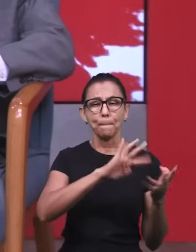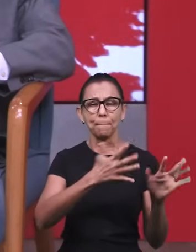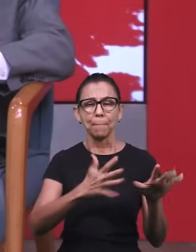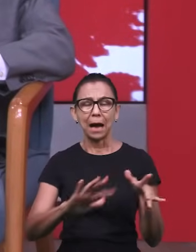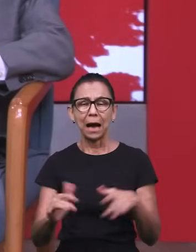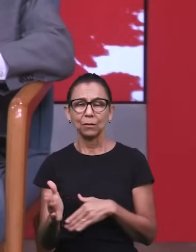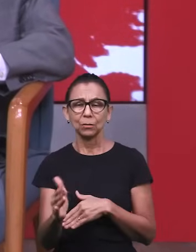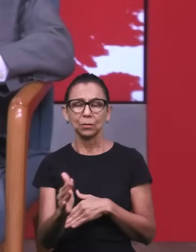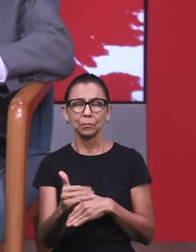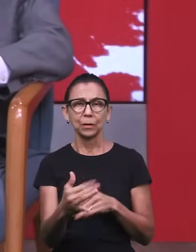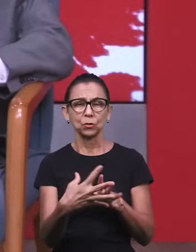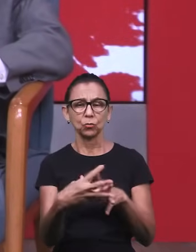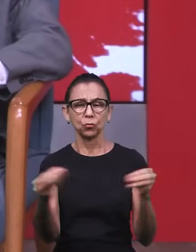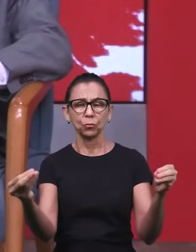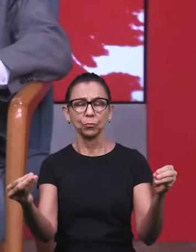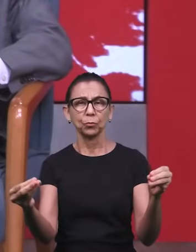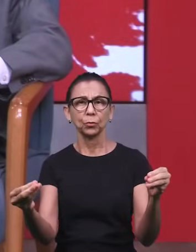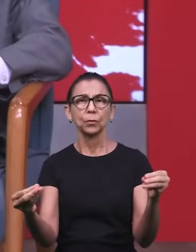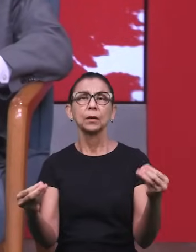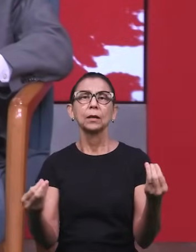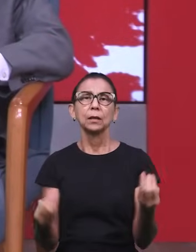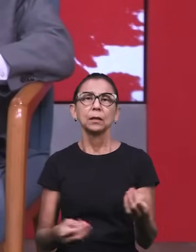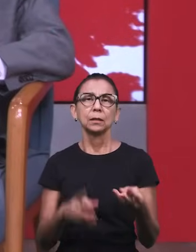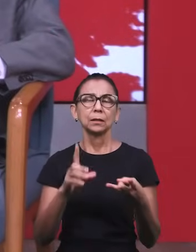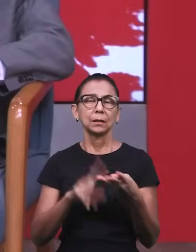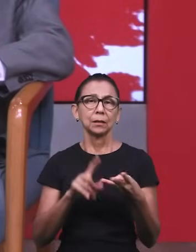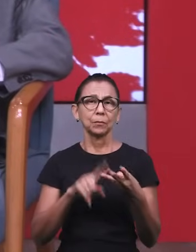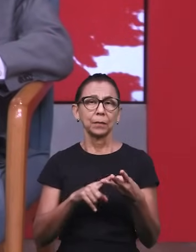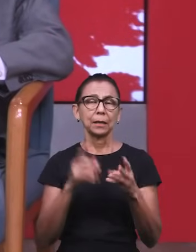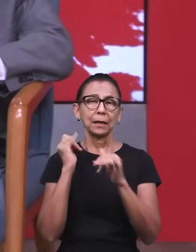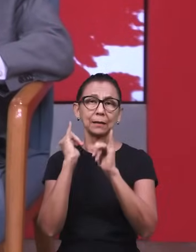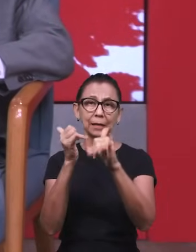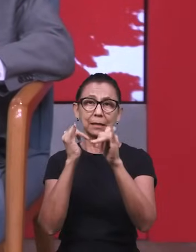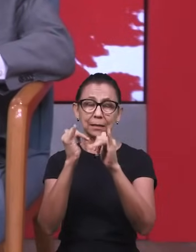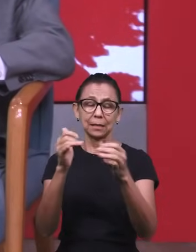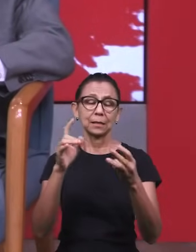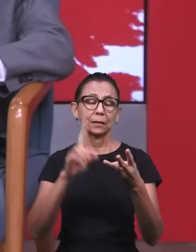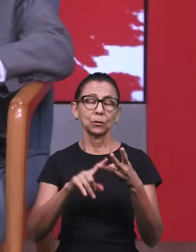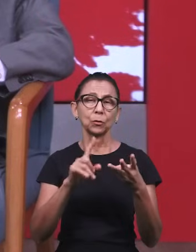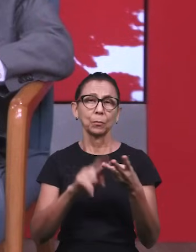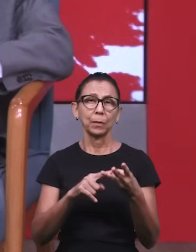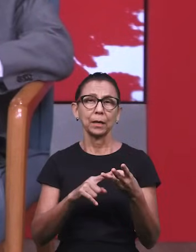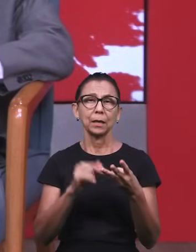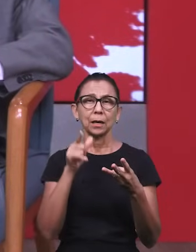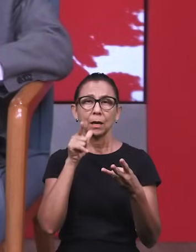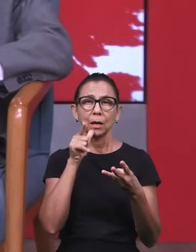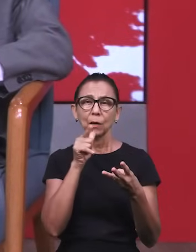das espécies do mar a terceira a poluição dos rios e dos mares terceira trombeta e a quarta